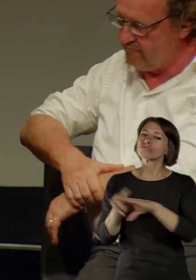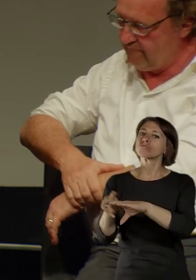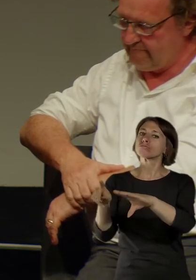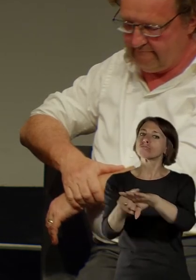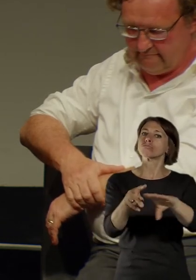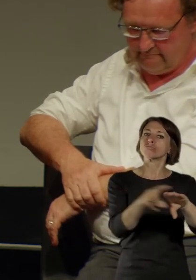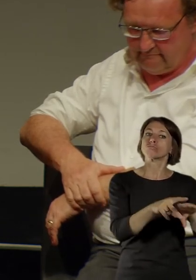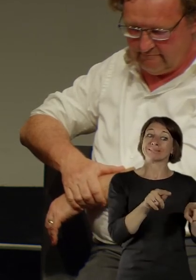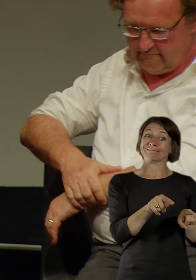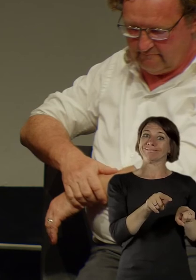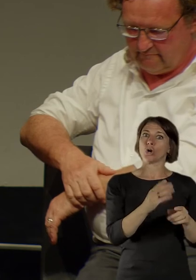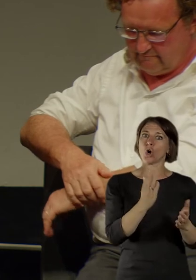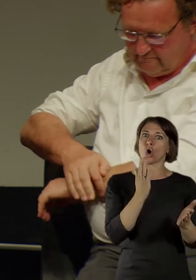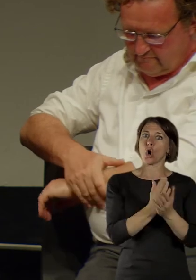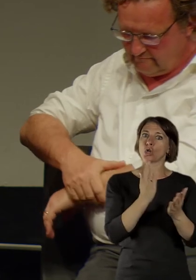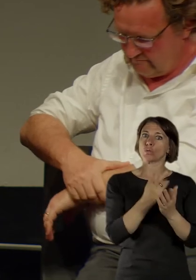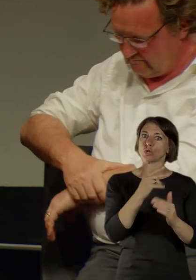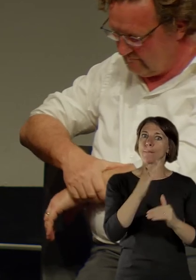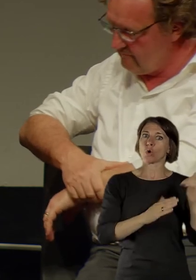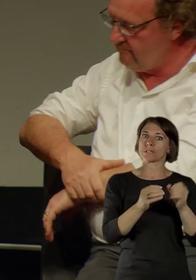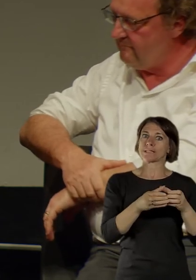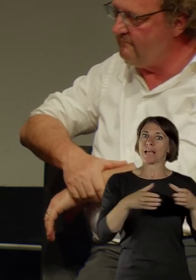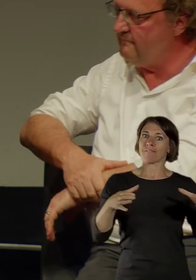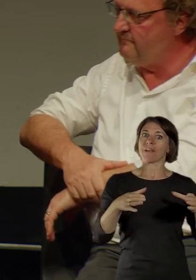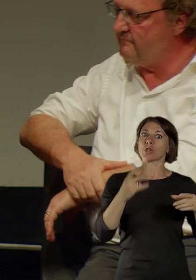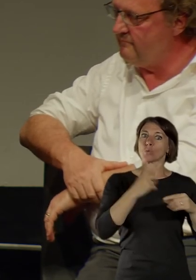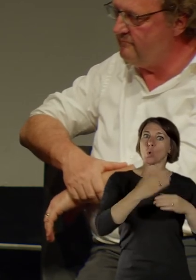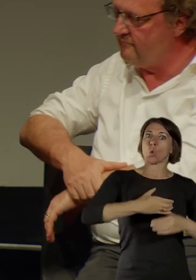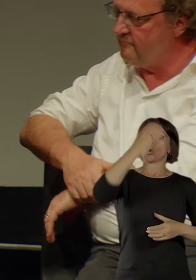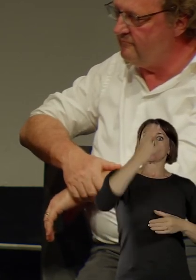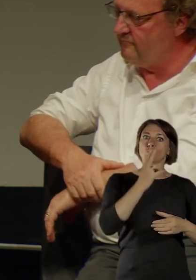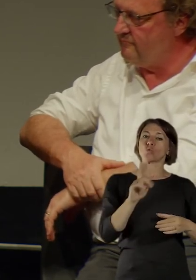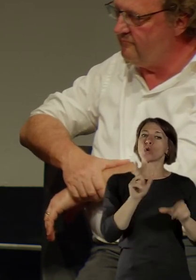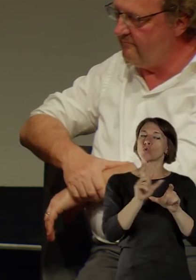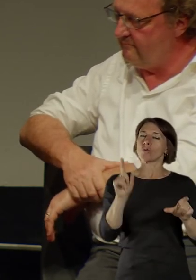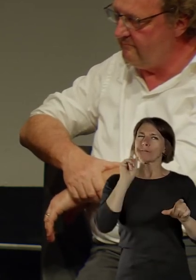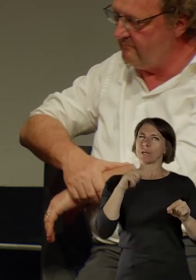Tady se má stavět trošku víc, protože tam například vznikne stanice metra D.